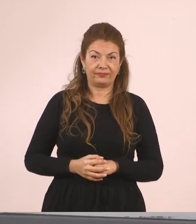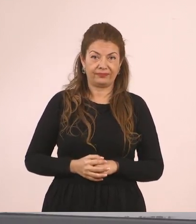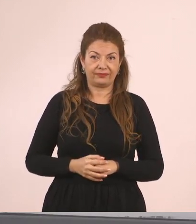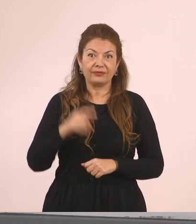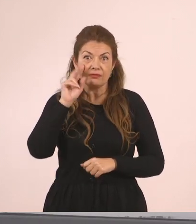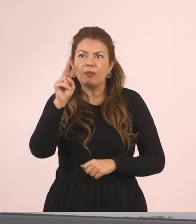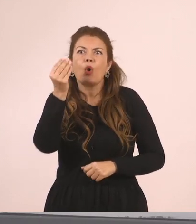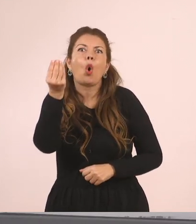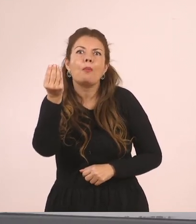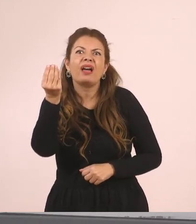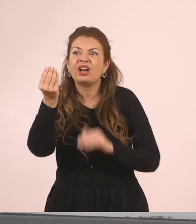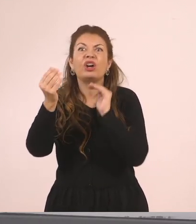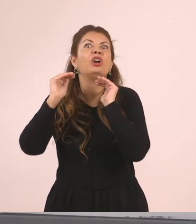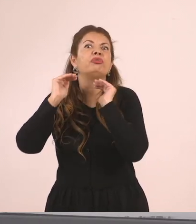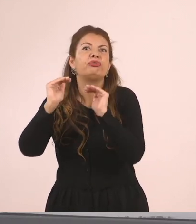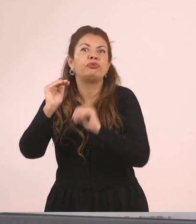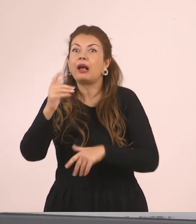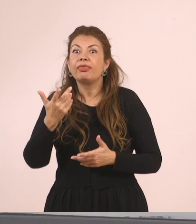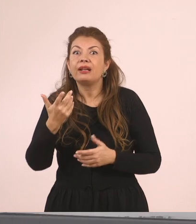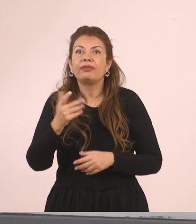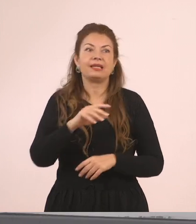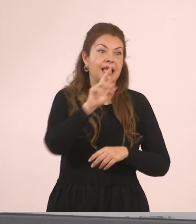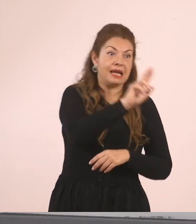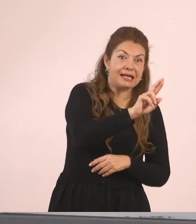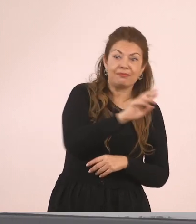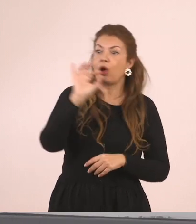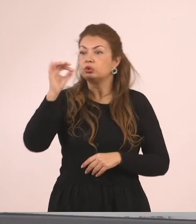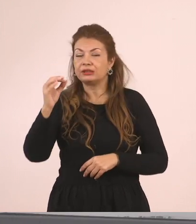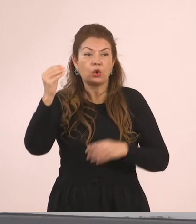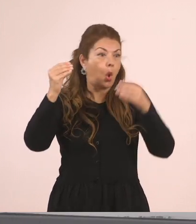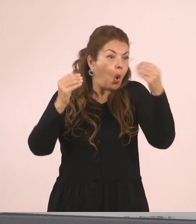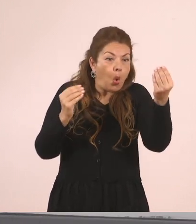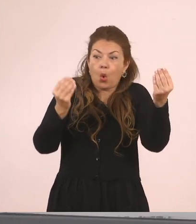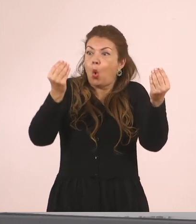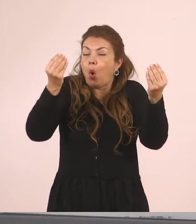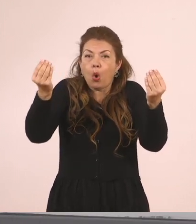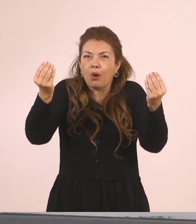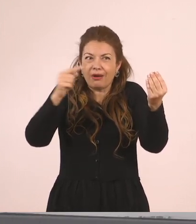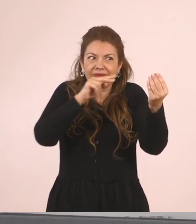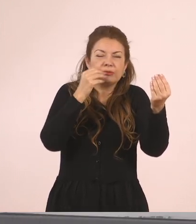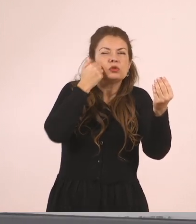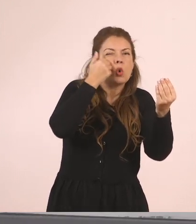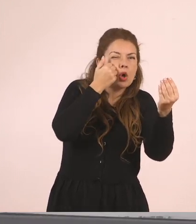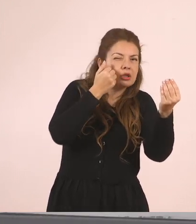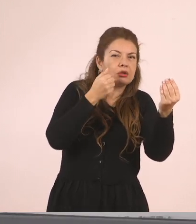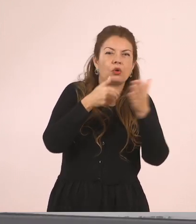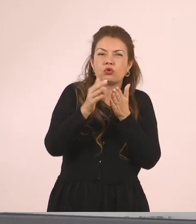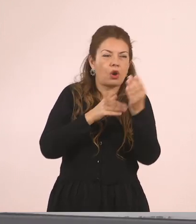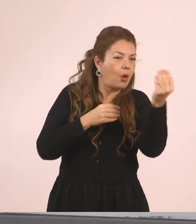Το ω θα το κρατήσω. Άρα όταν θα έχω να γράψω μία λέξη, μπορεί να μη θυμάμαι πώς γράφεται,